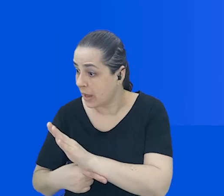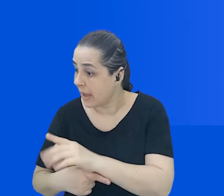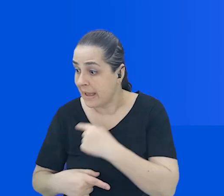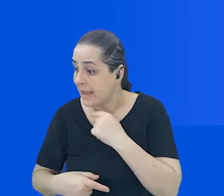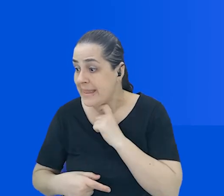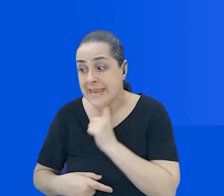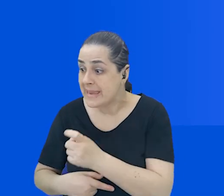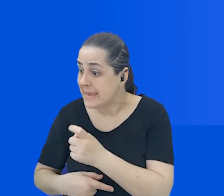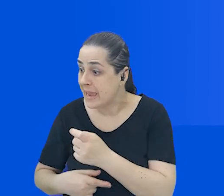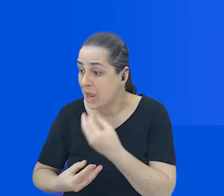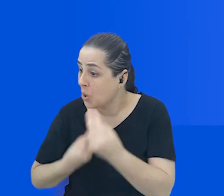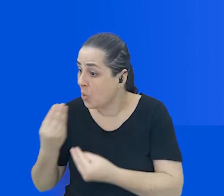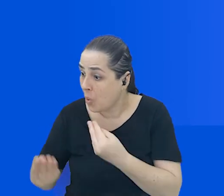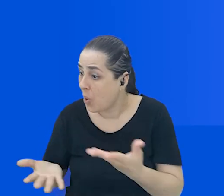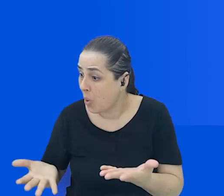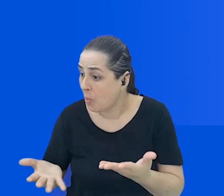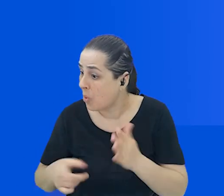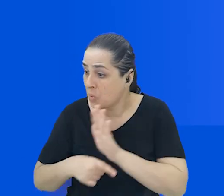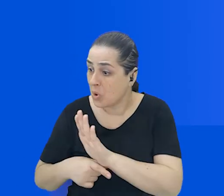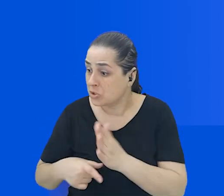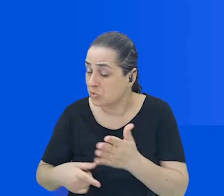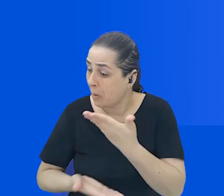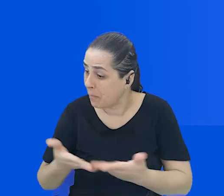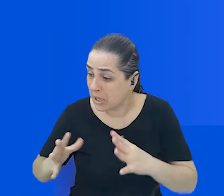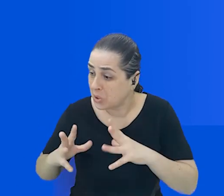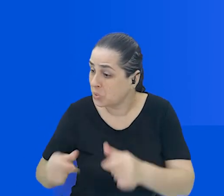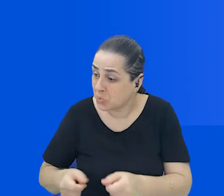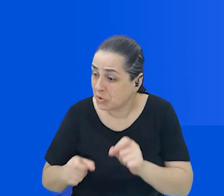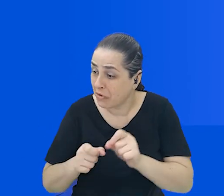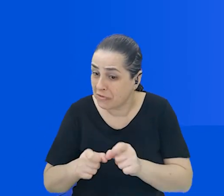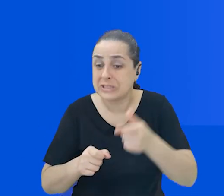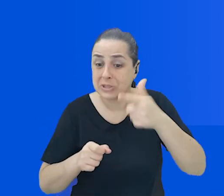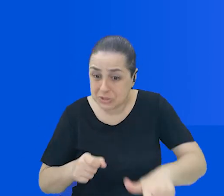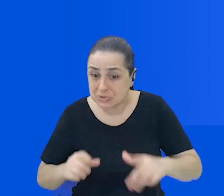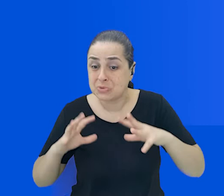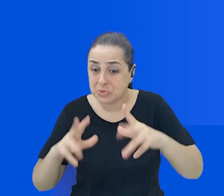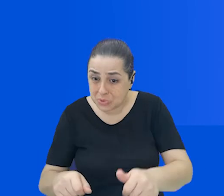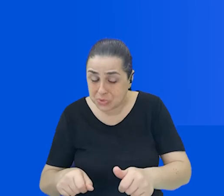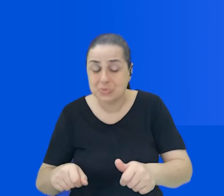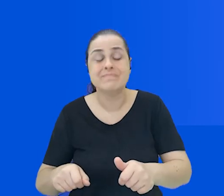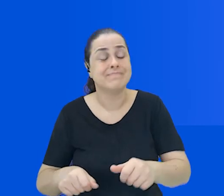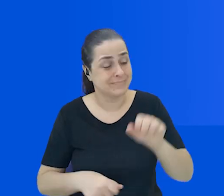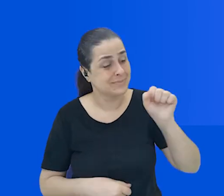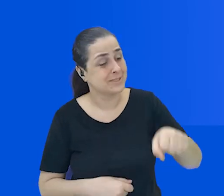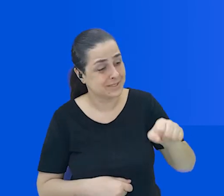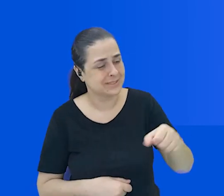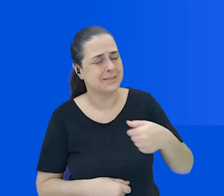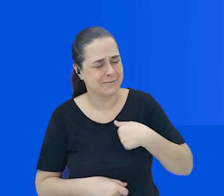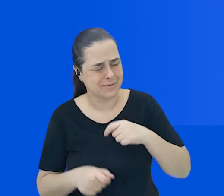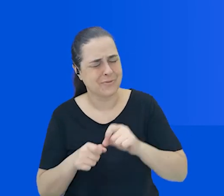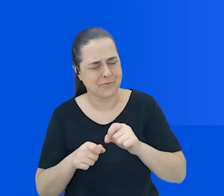"Alguém não foi te ajudar?" "Como assim?" "Mas perdeu tudo?" "Teve fazer tudo de novo?" Eu falei sim, eu tive.